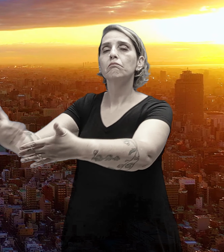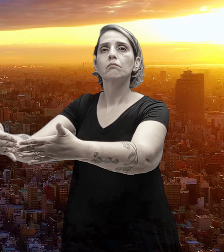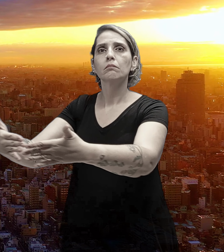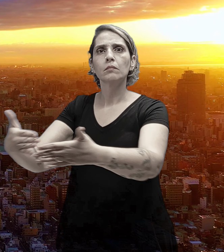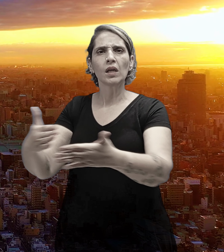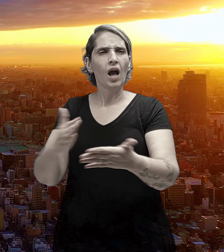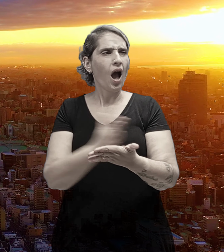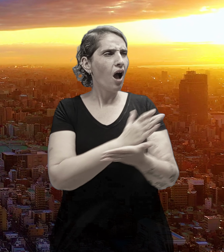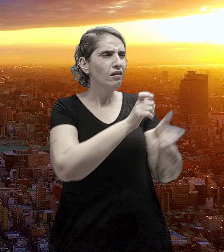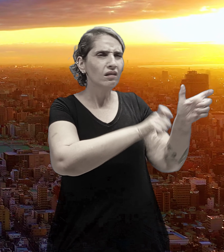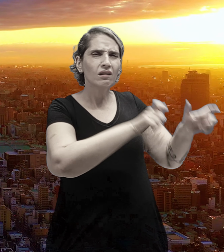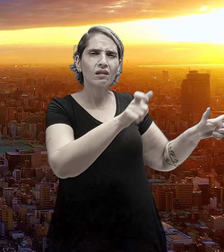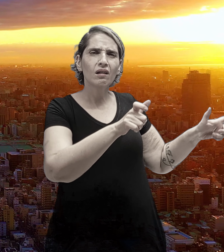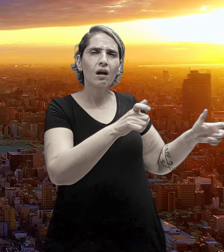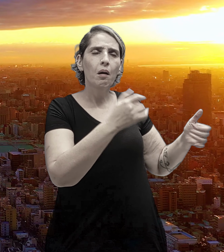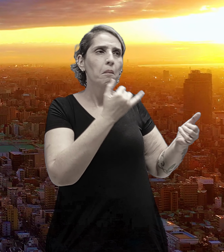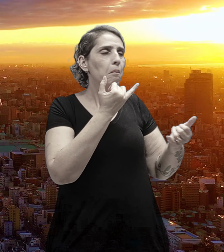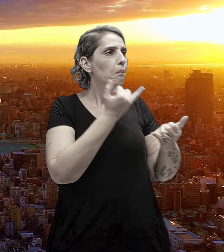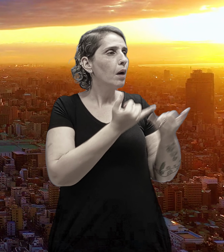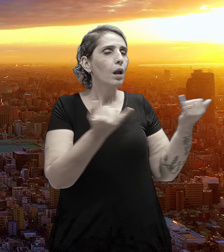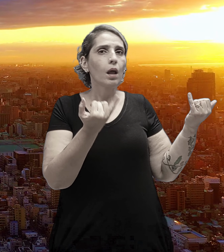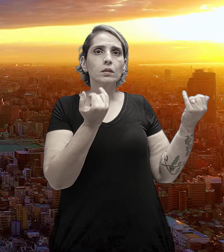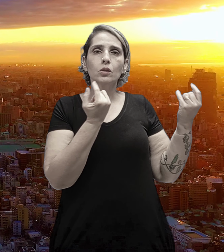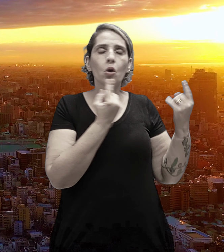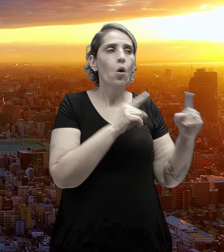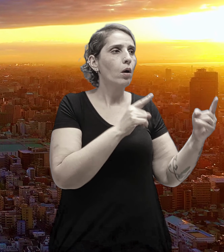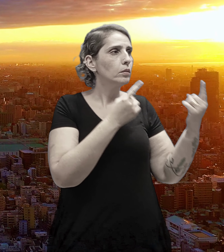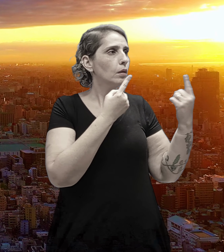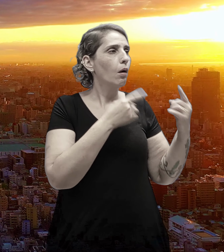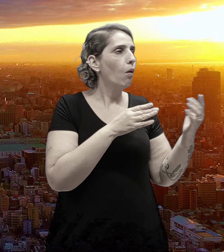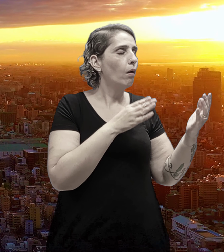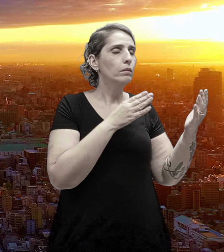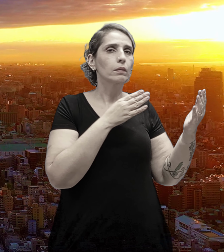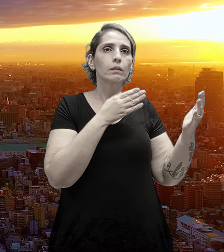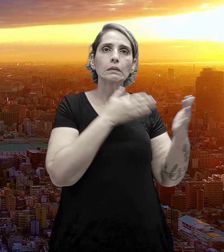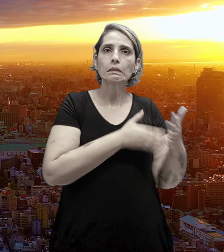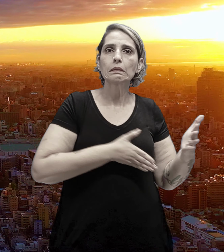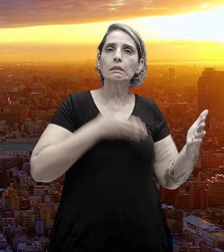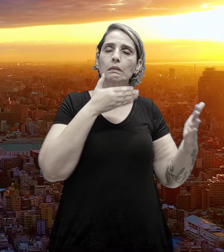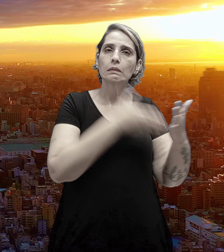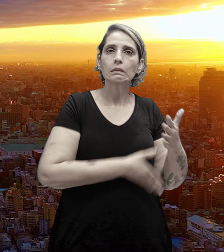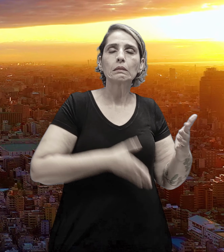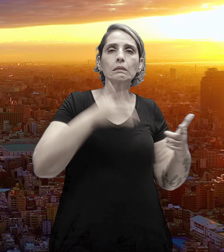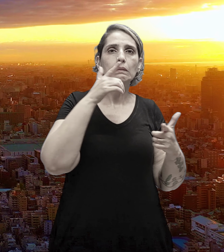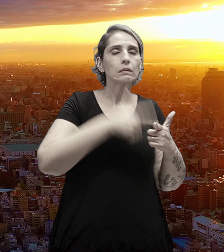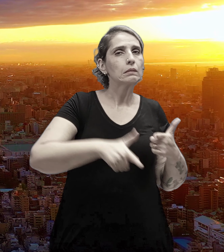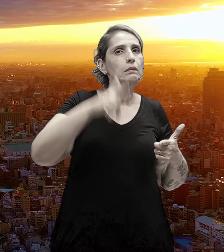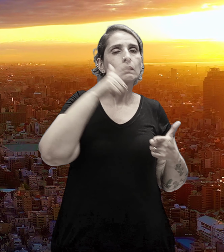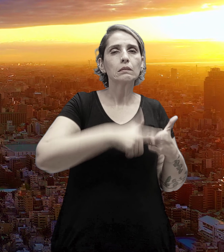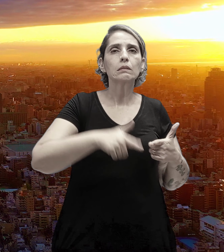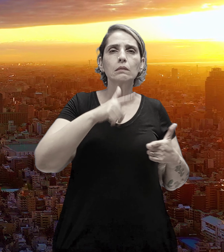enquanto outras parecem se debater contra cada pedra no caminho?